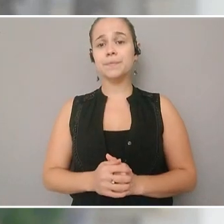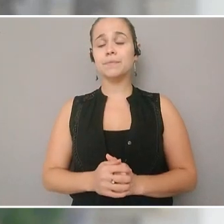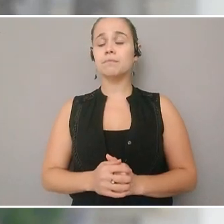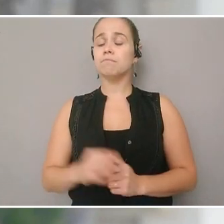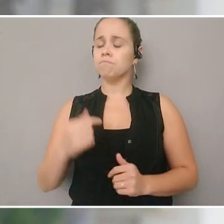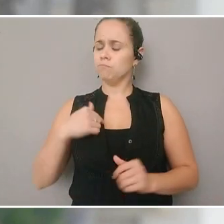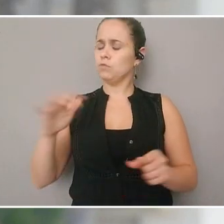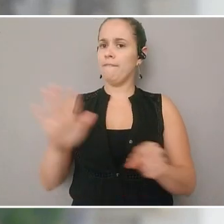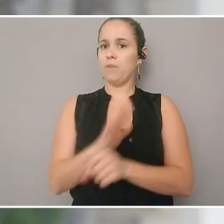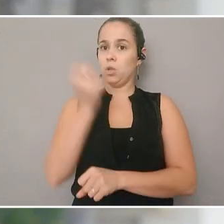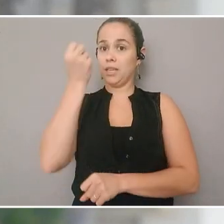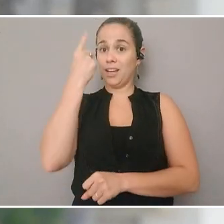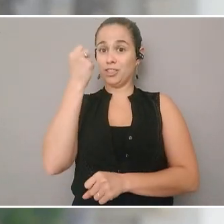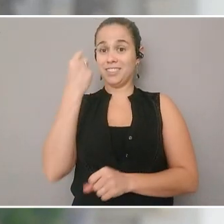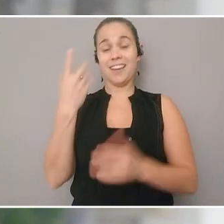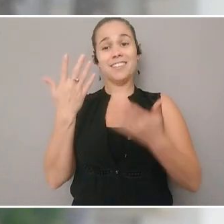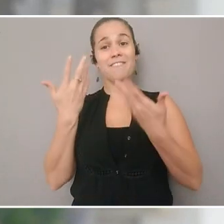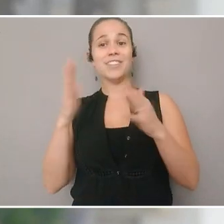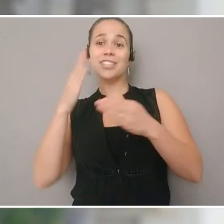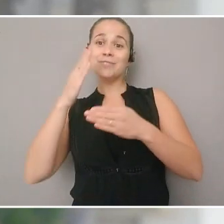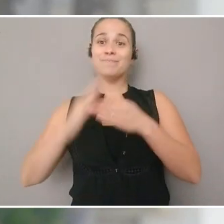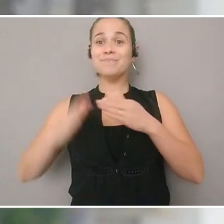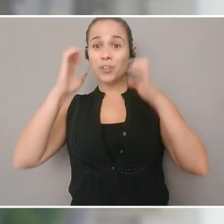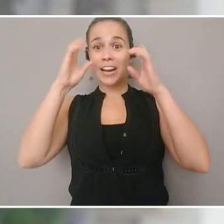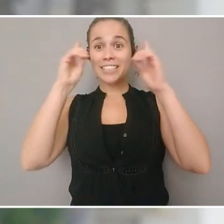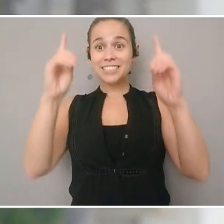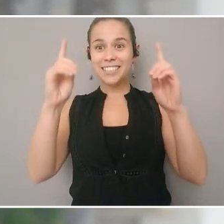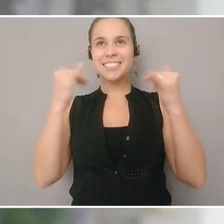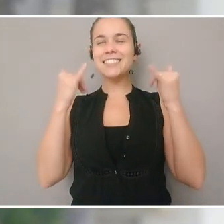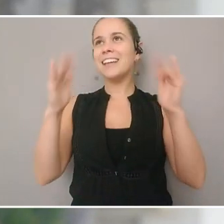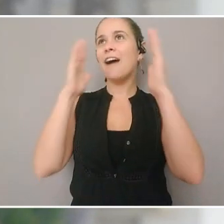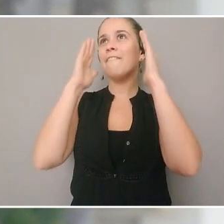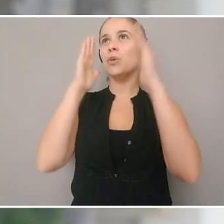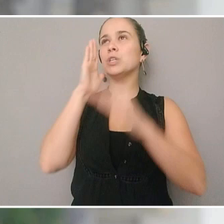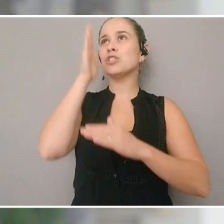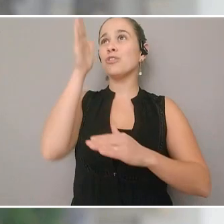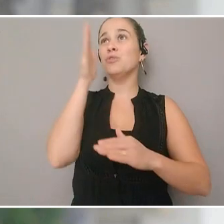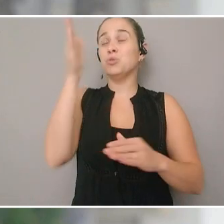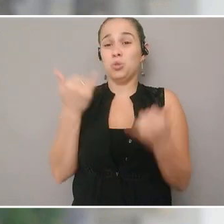entendemos que completar su educación y enfocarse en su futuro